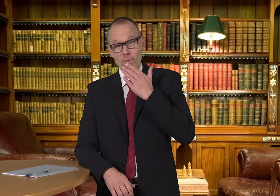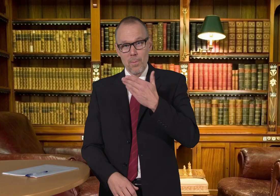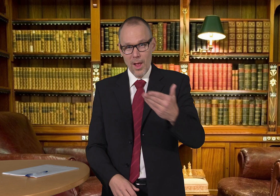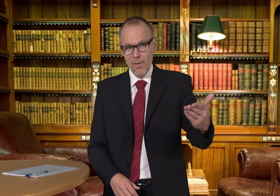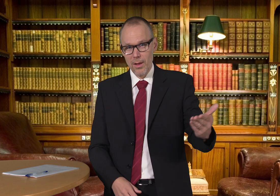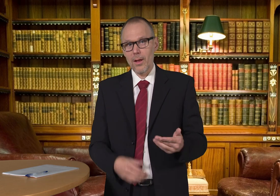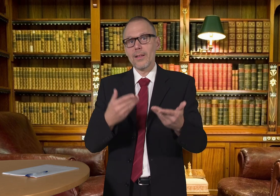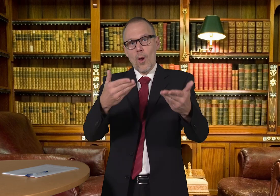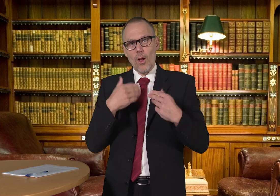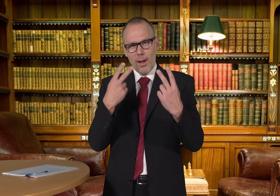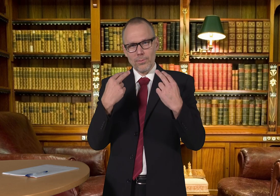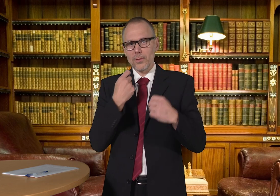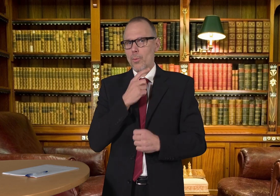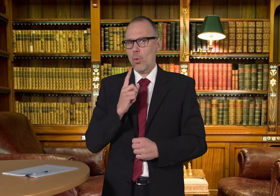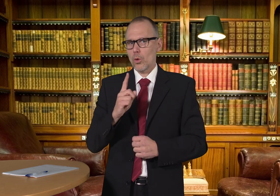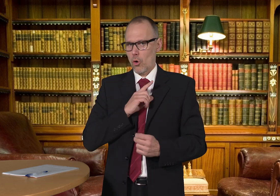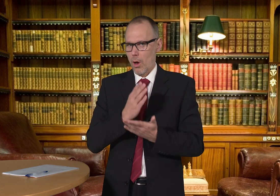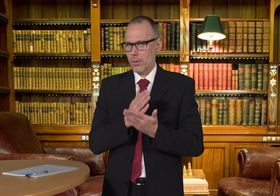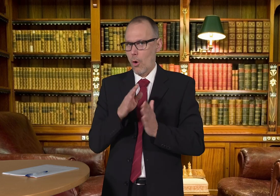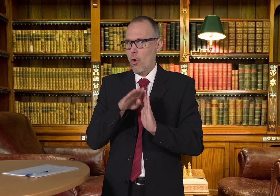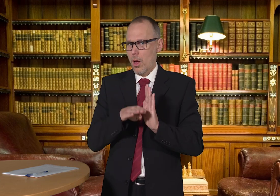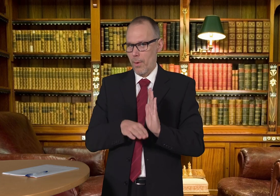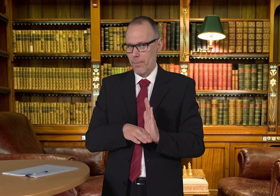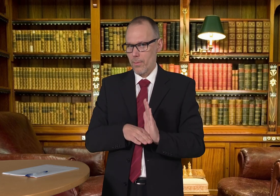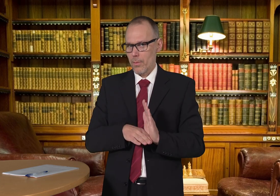Hyvää päivää ja tervetuloa Kursilla on asiaa -ohjelman pariin.